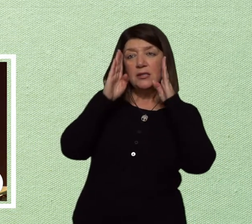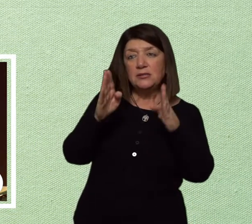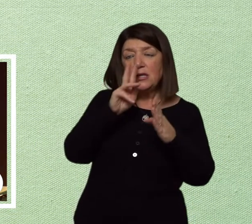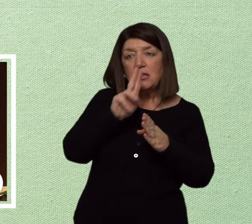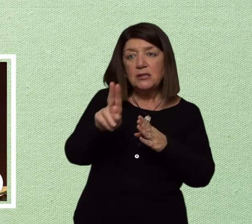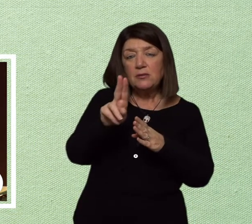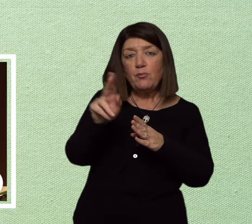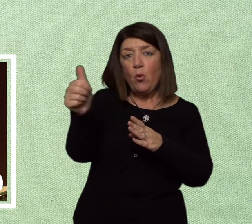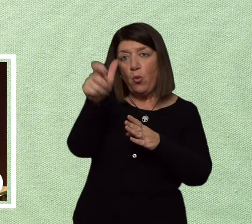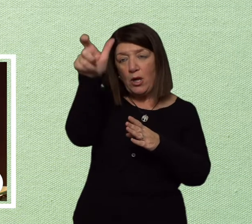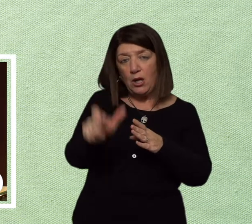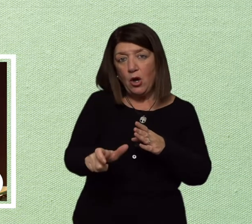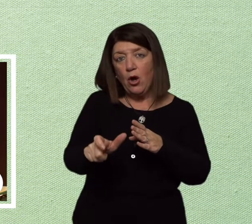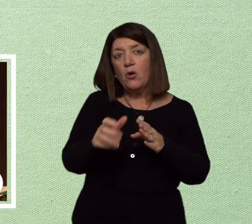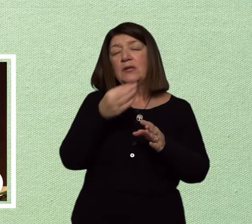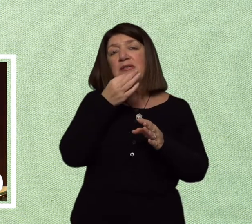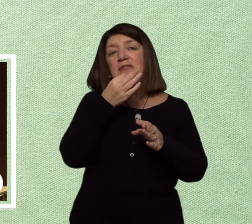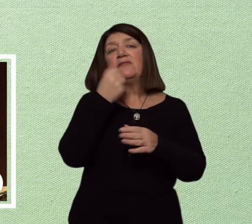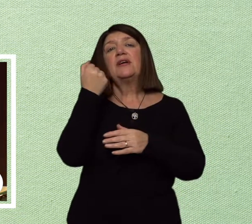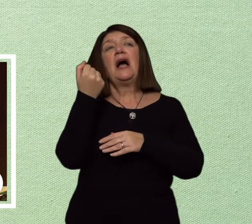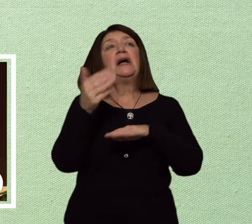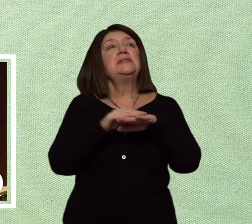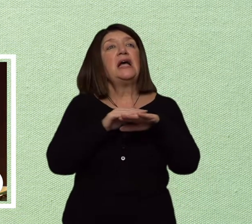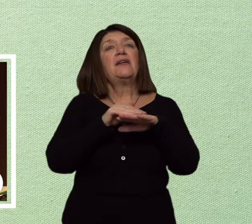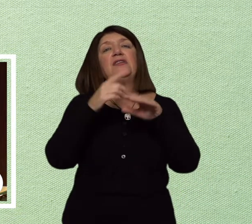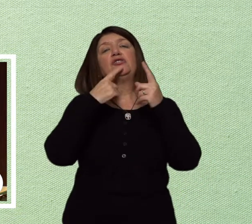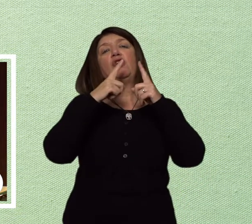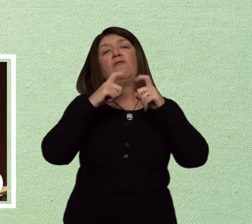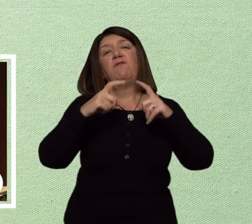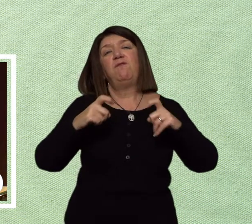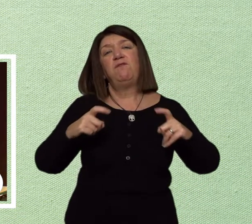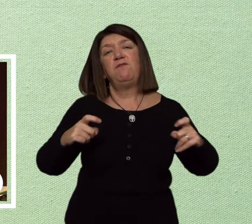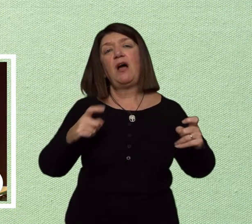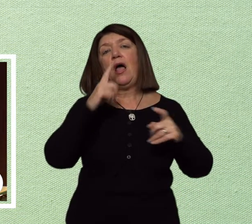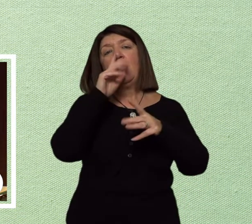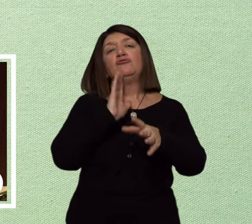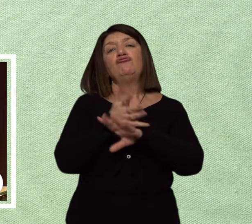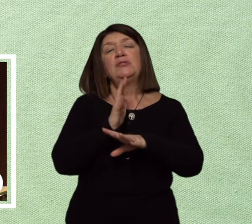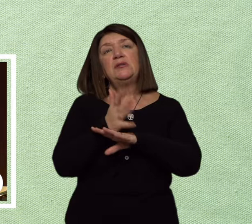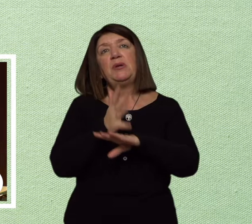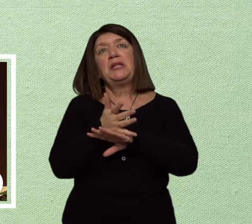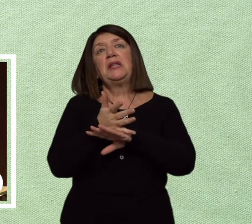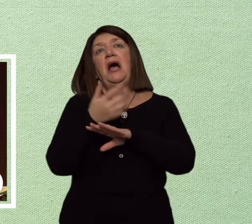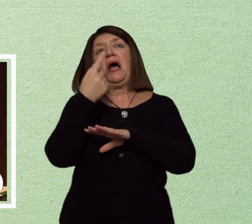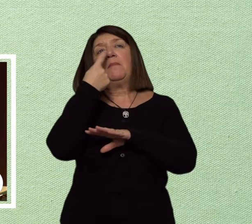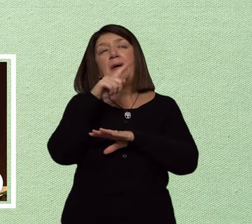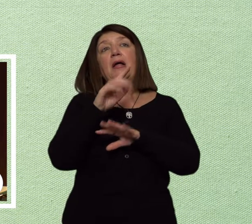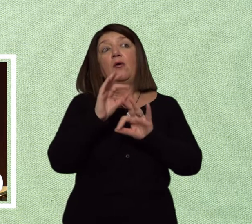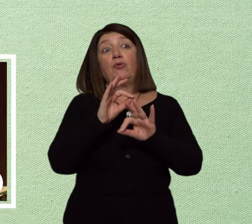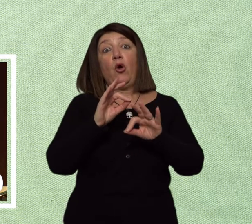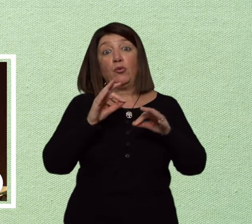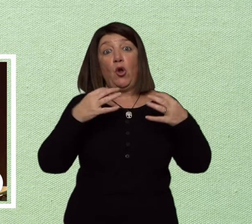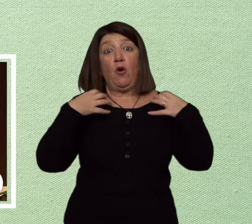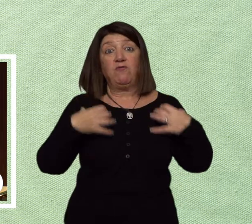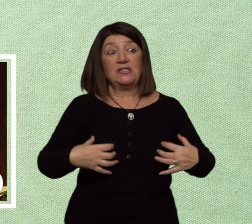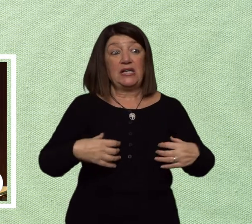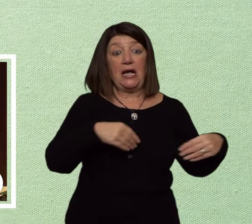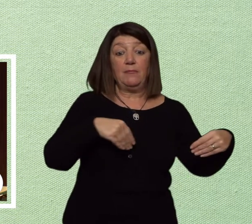dire, strutturali, quindi l'accessibilità legata all'accesso, al movimento anche come